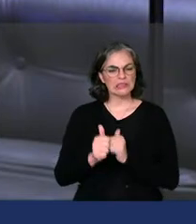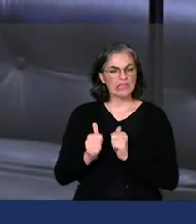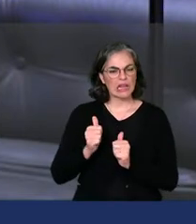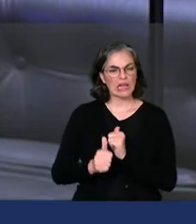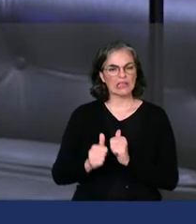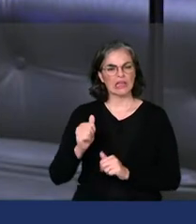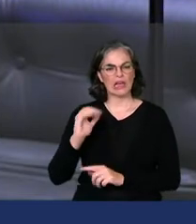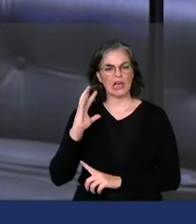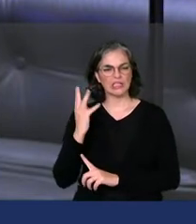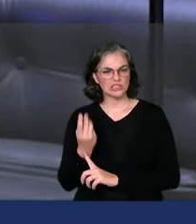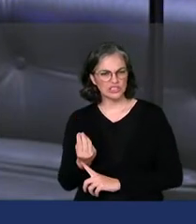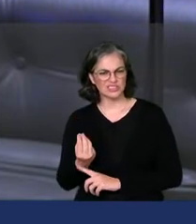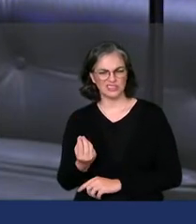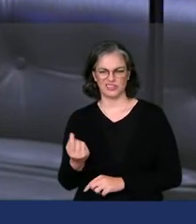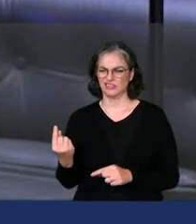PARA ATLETAS, PARA ARTISTAS, ABSOLUTAMENTE ING ER ENÇO.